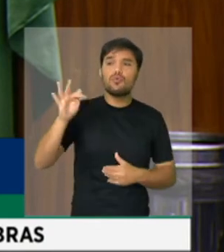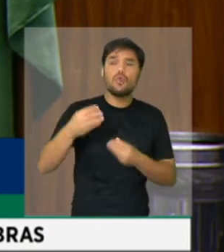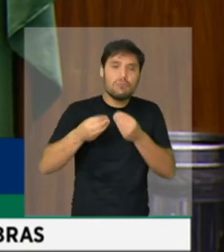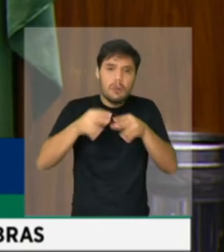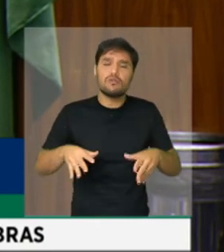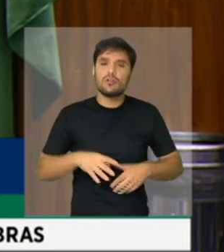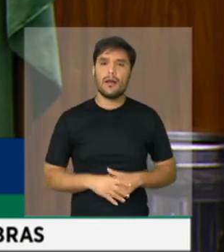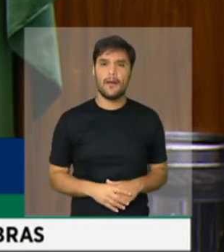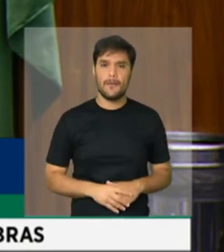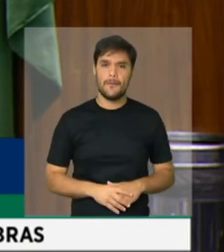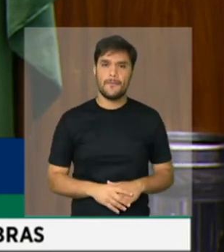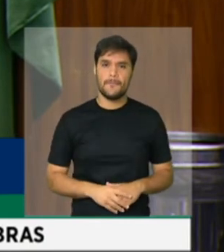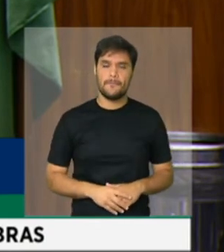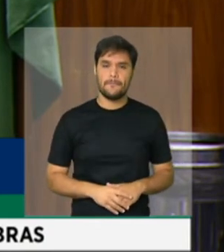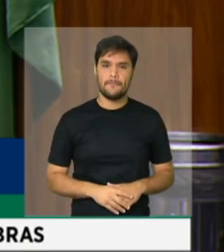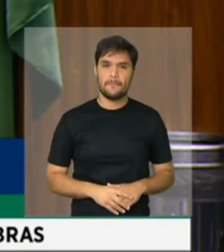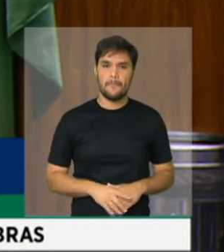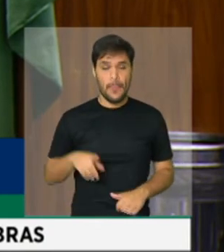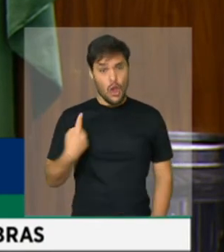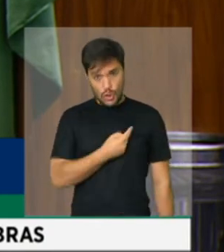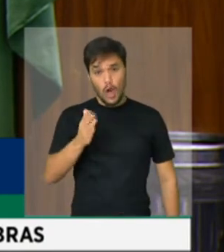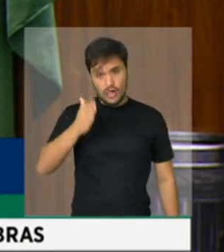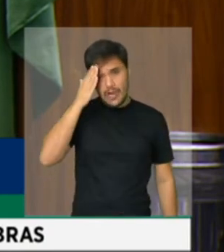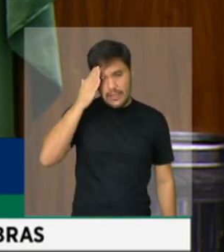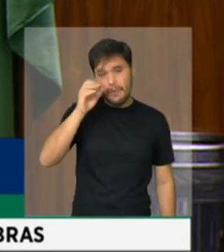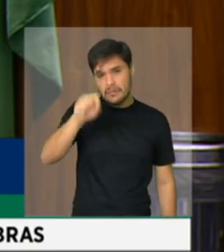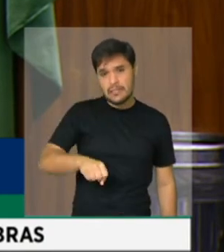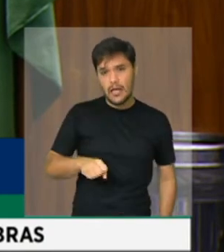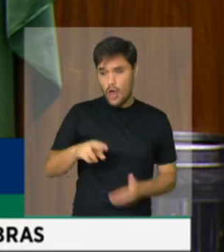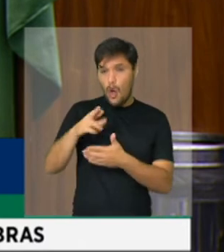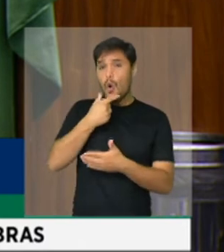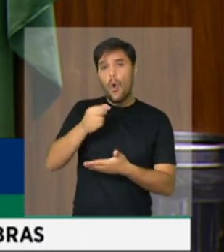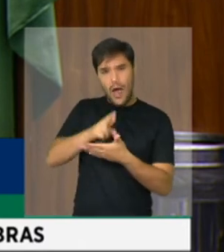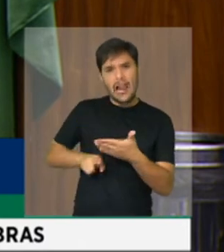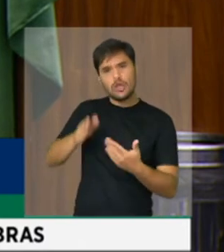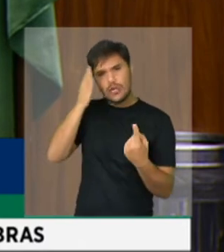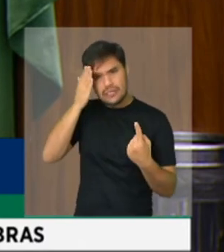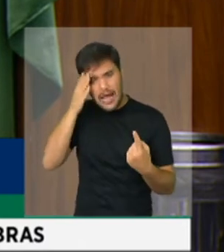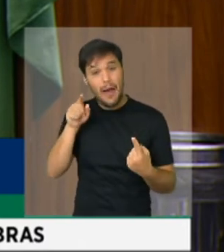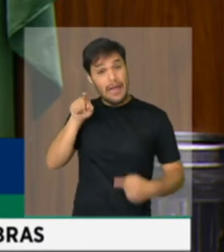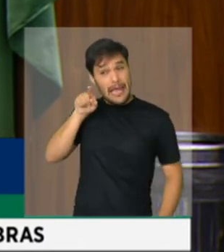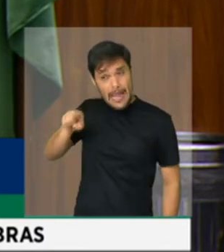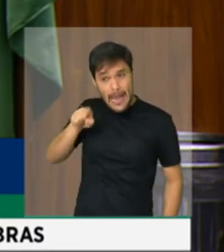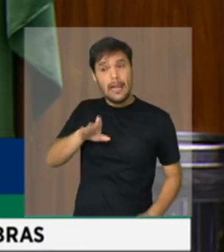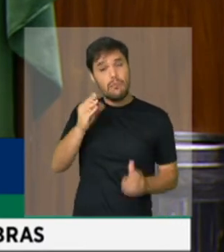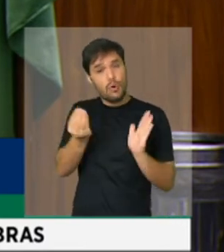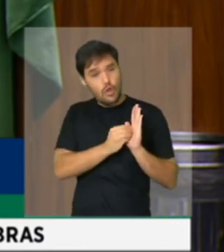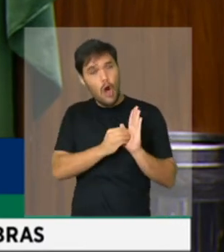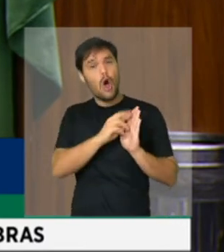CONSEQUÊNCIAS QUE VAI TER NA VIDA DESSAS PESSOAS. NÓS SABEMOS, O RELATOR SABE DISSO. ELE COLOCOU NO RELATÓRIO! VAI